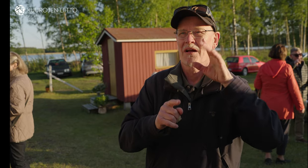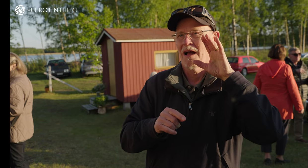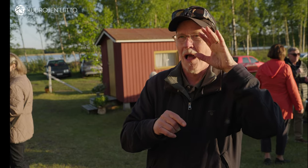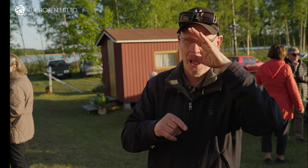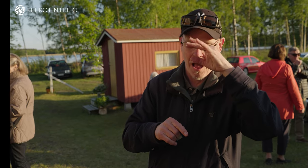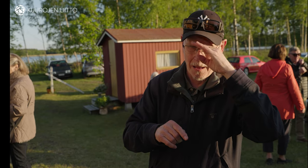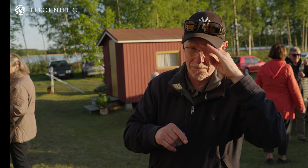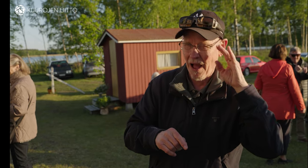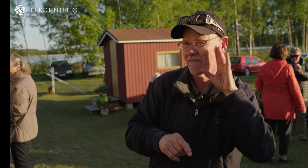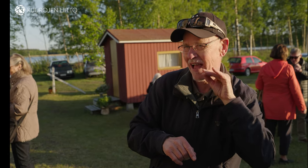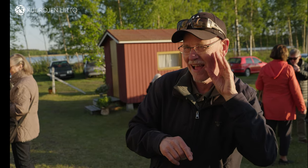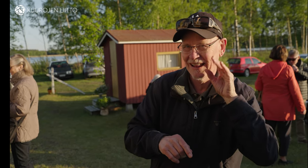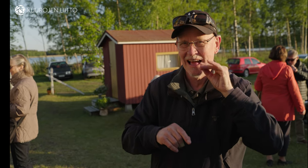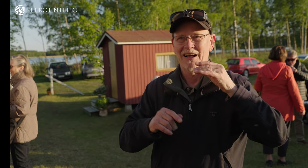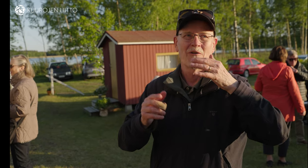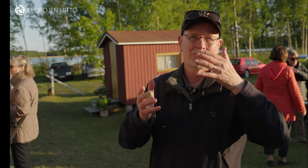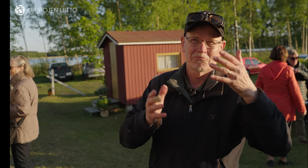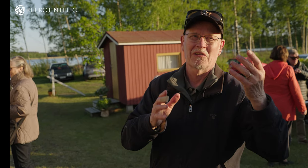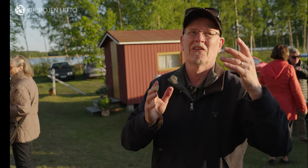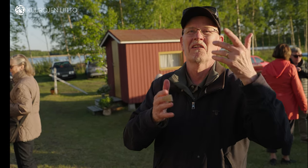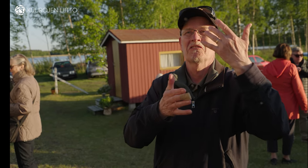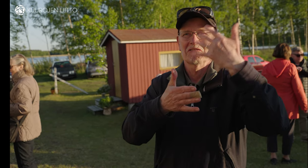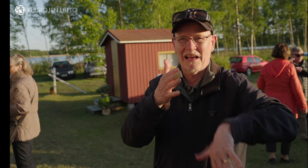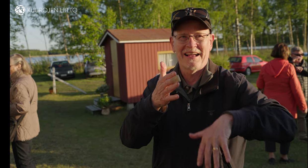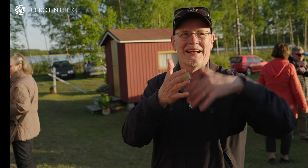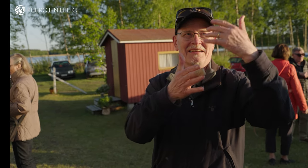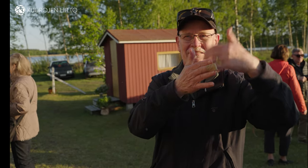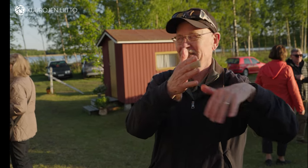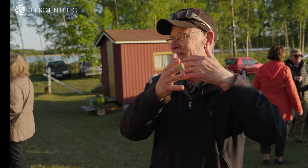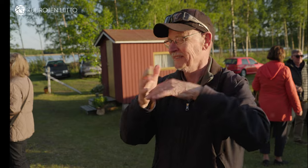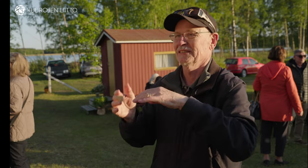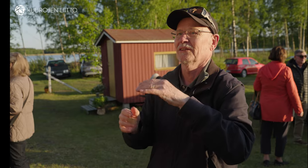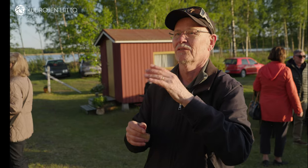Kun perhe alkoi vanheta, he alkoivat myydä mökkejään.